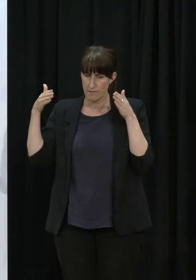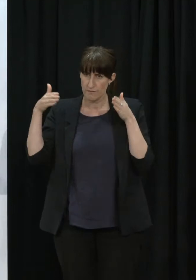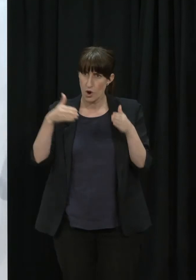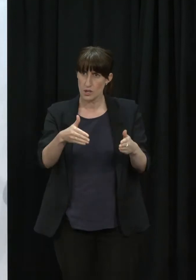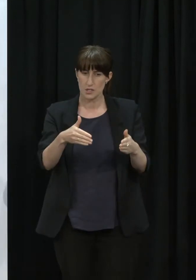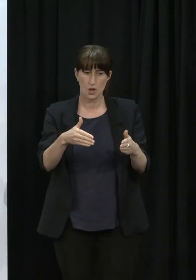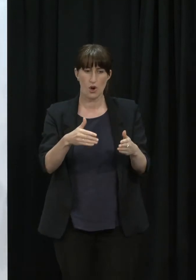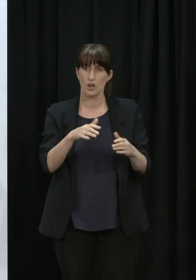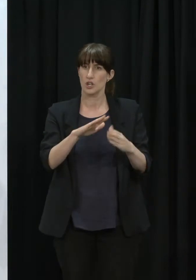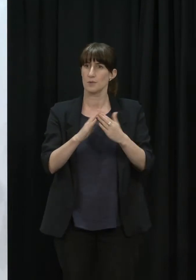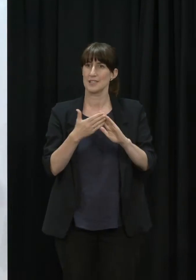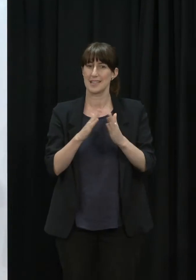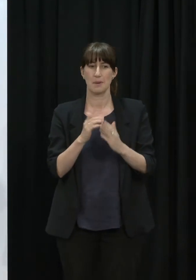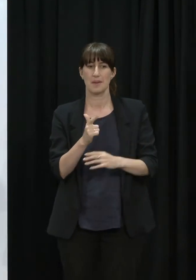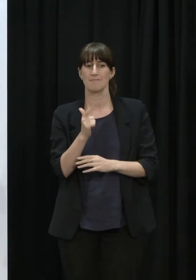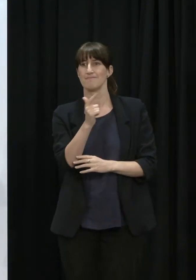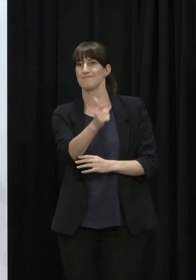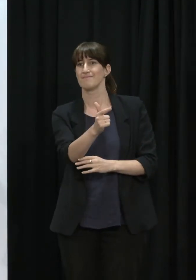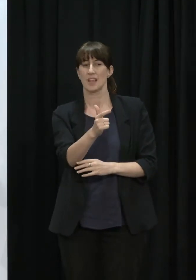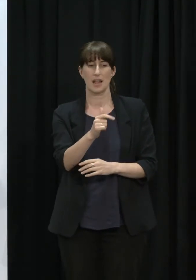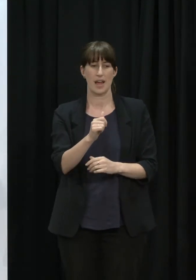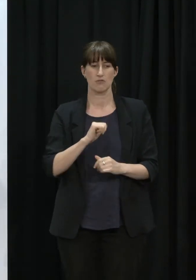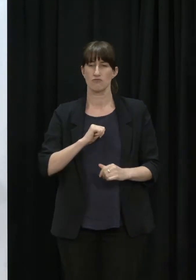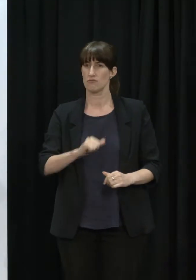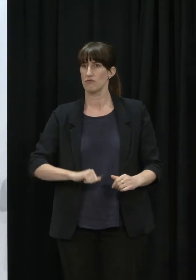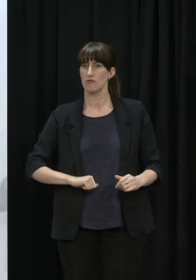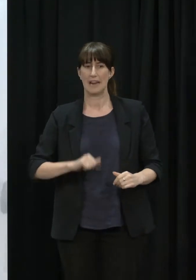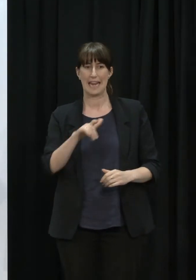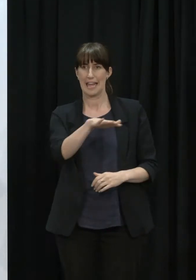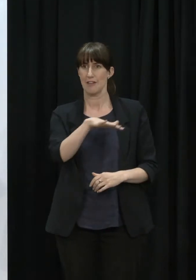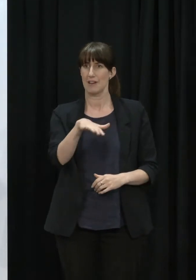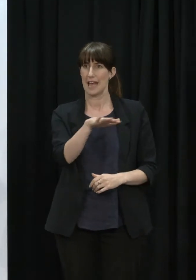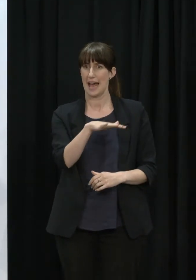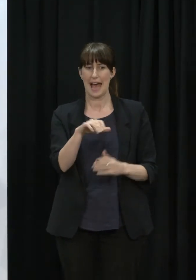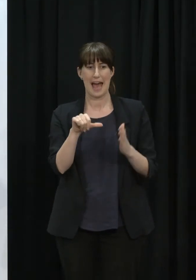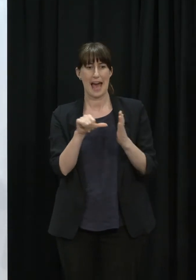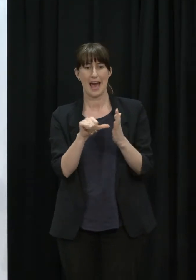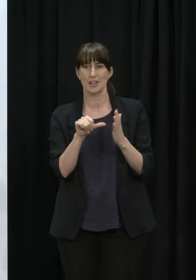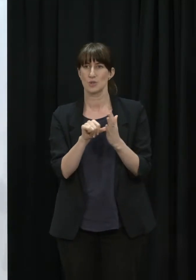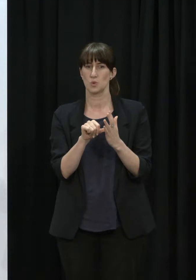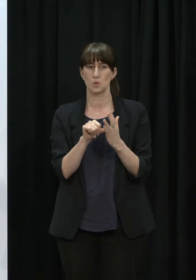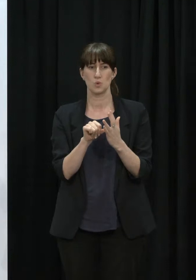whakaarohia te ako mai i o maatau wheako te whakaputanga